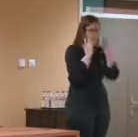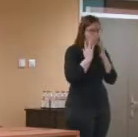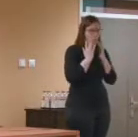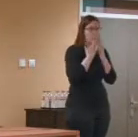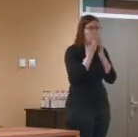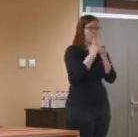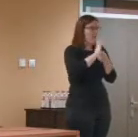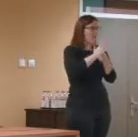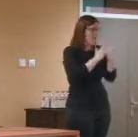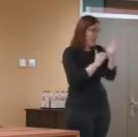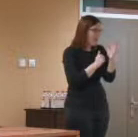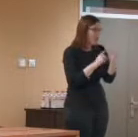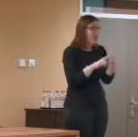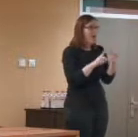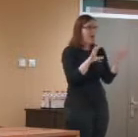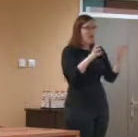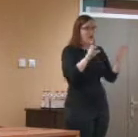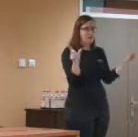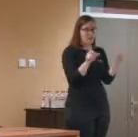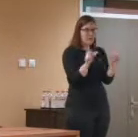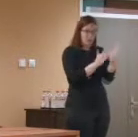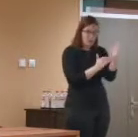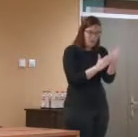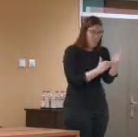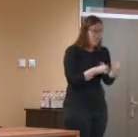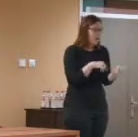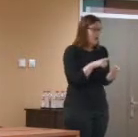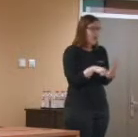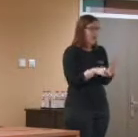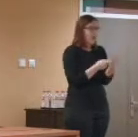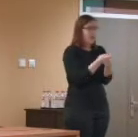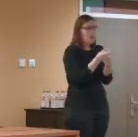RTVV, todas las pequeñas cantidades desde el caso Emarsa,